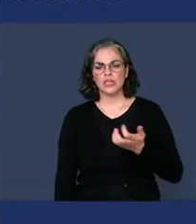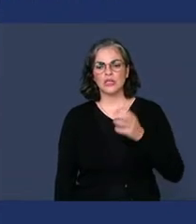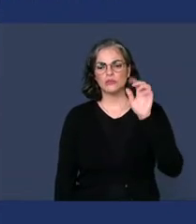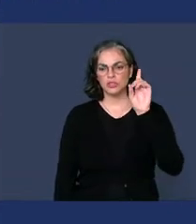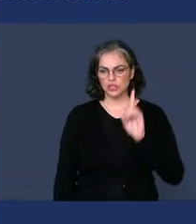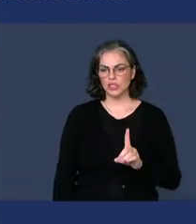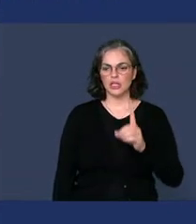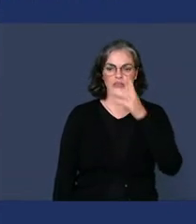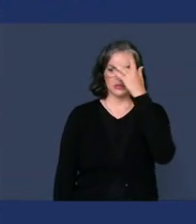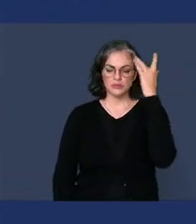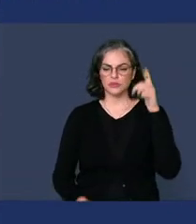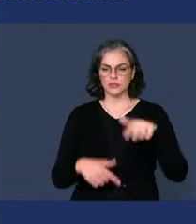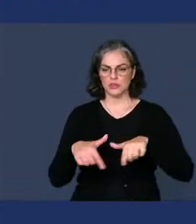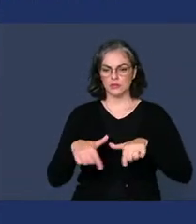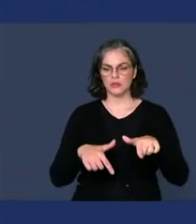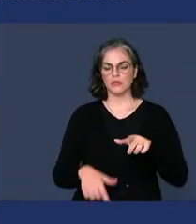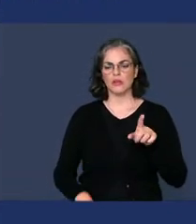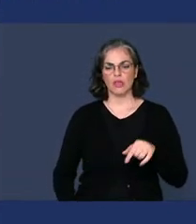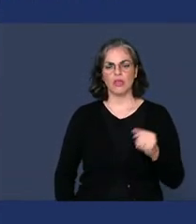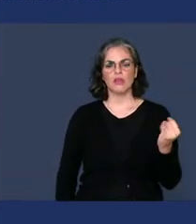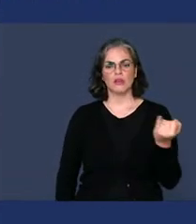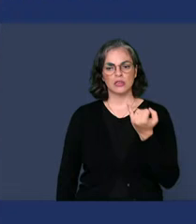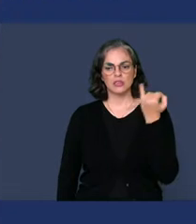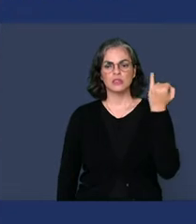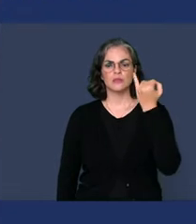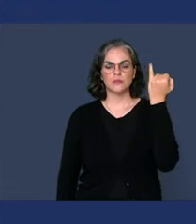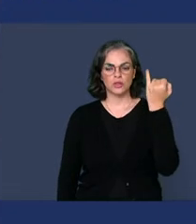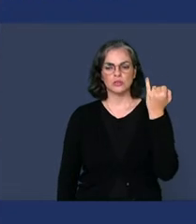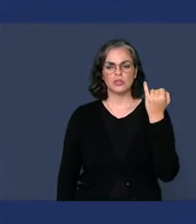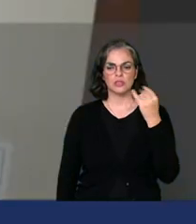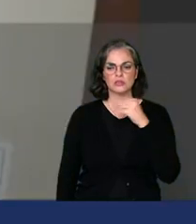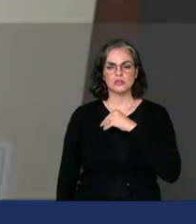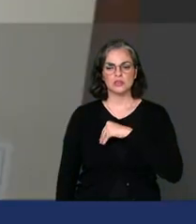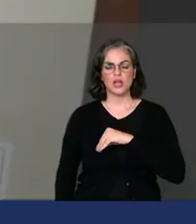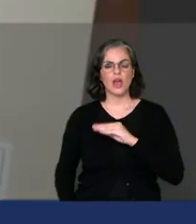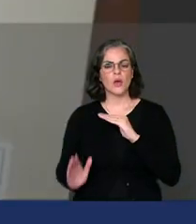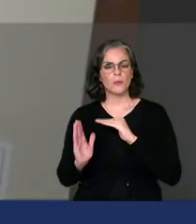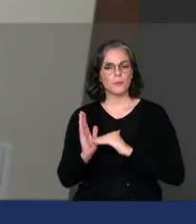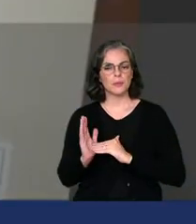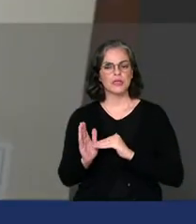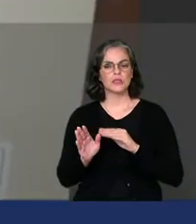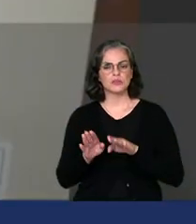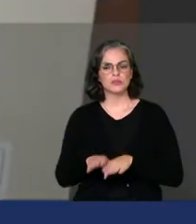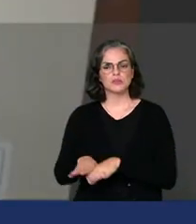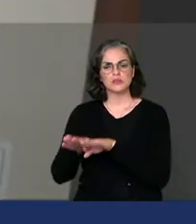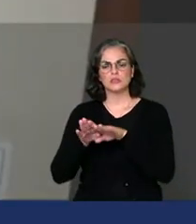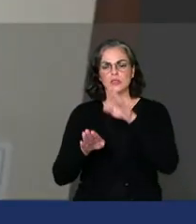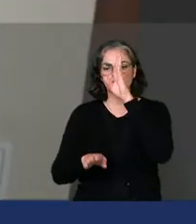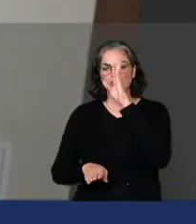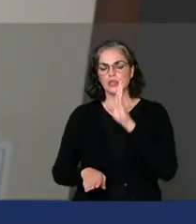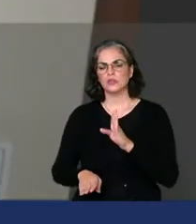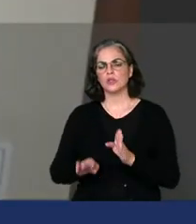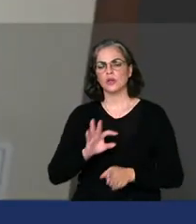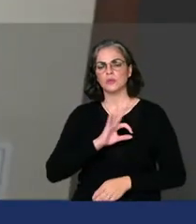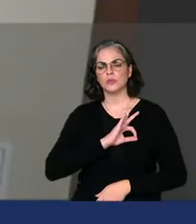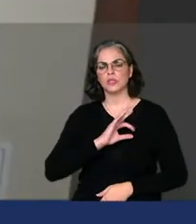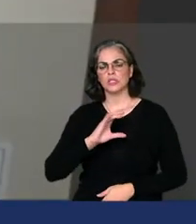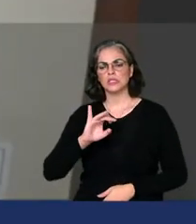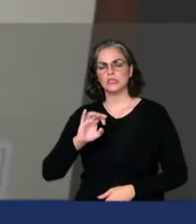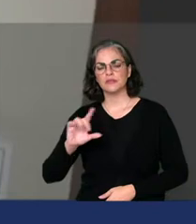PSOL SOMOS DOS DIREITOS DOS TRABALHADORES E TRABALHADORAS, ACREDITAMOS QUE É IMPORTANTE A REGULAMENTAÇÃO DO PISO SALARIAL NACIONAL DE POLICIAIS CIVIS, POLICIAIS MILITARES, DO